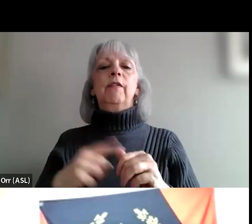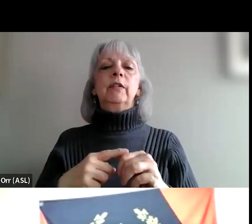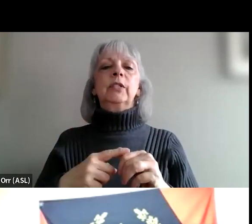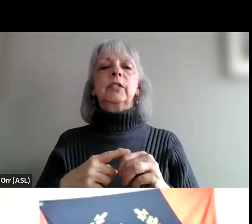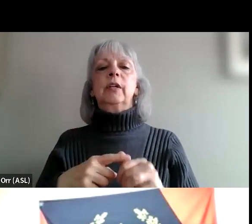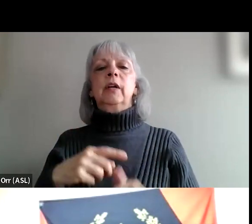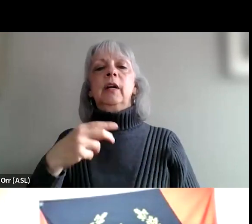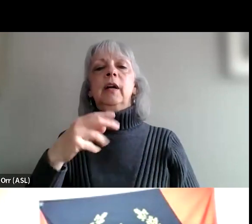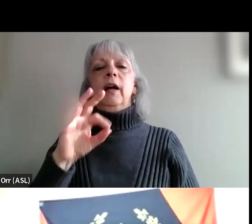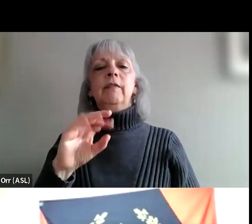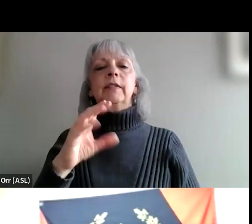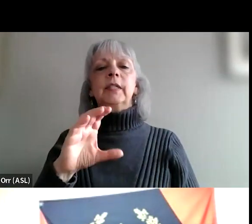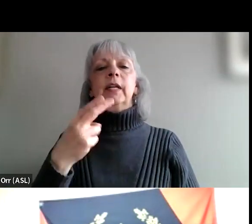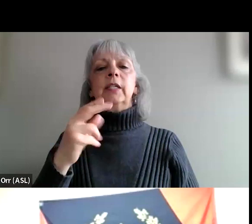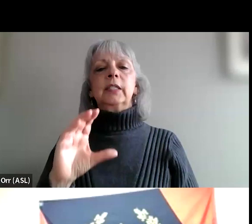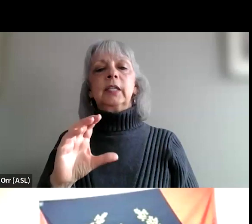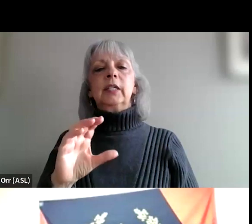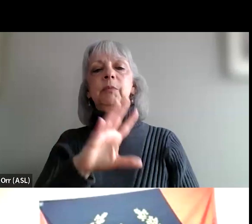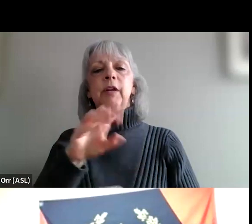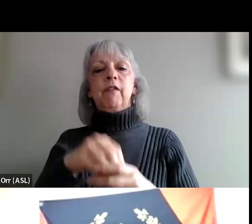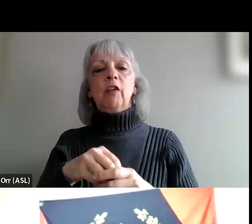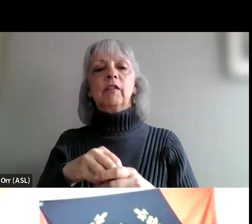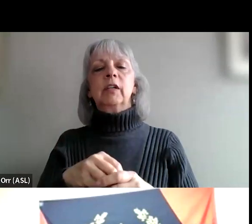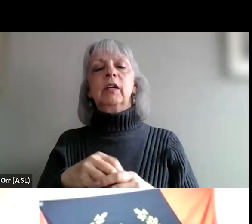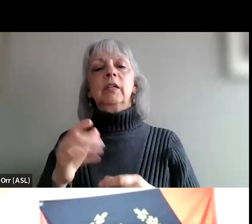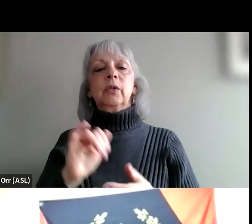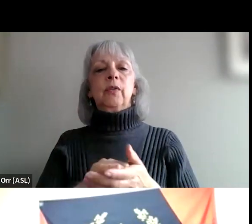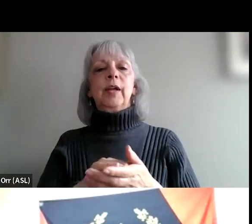Entonces, ese recurso está disponible.